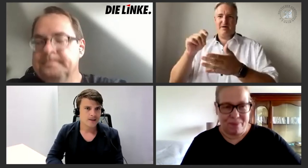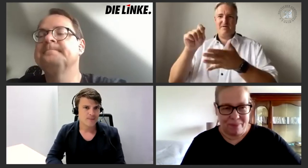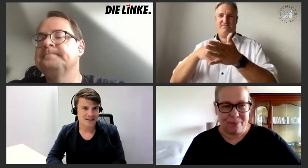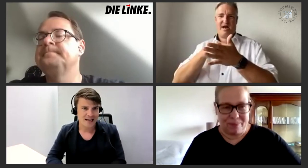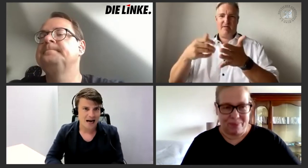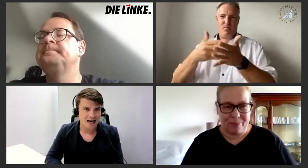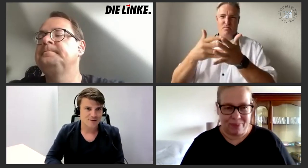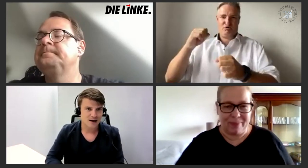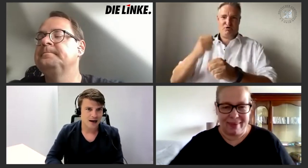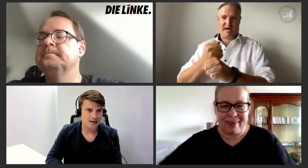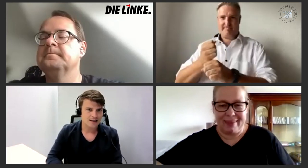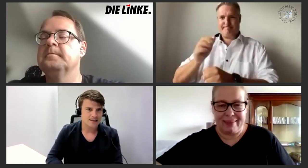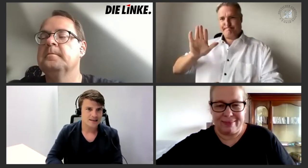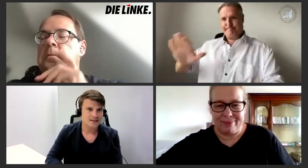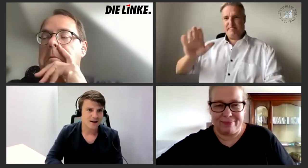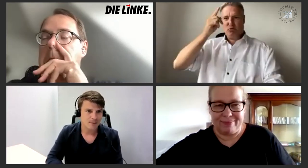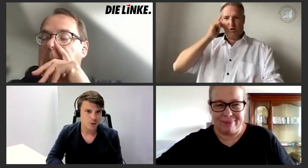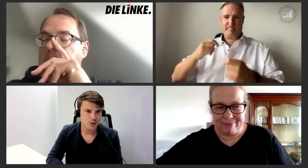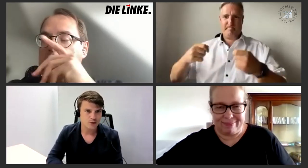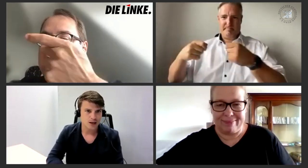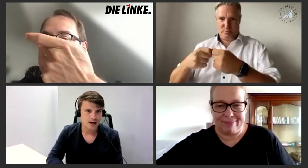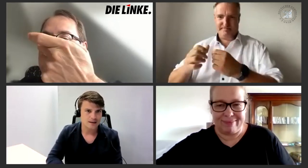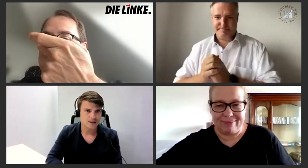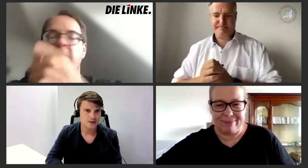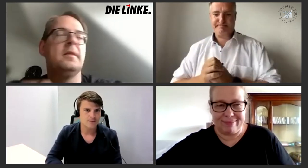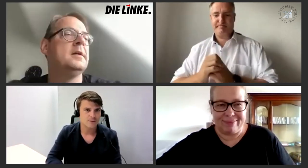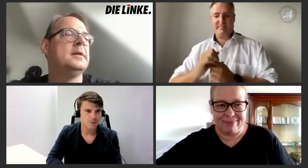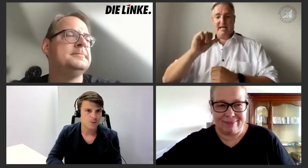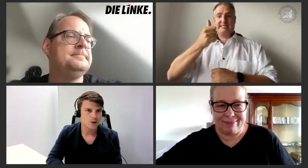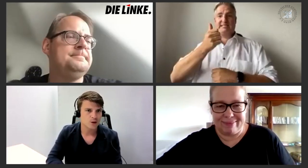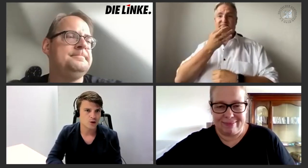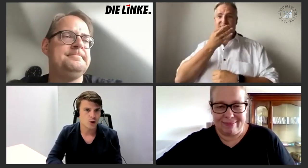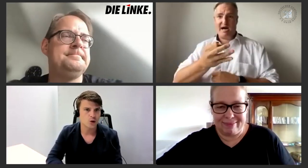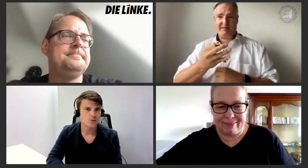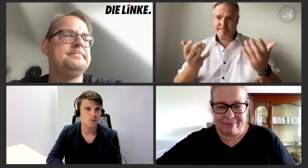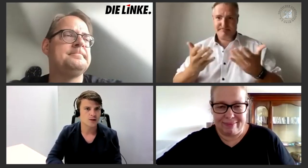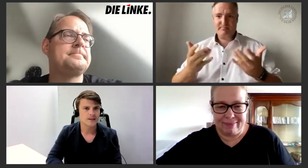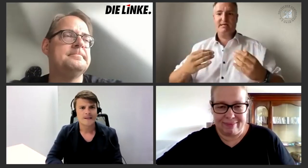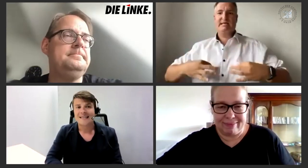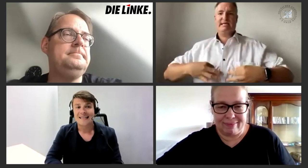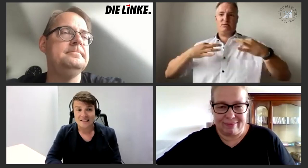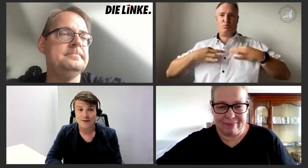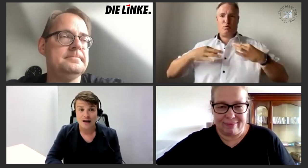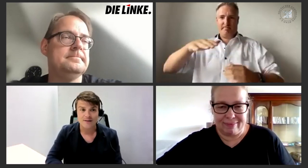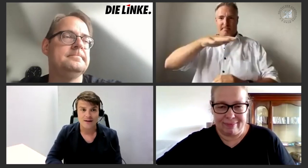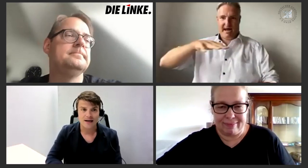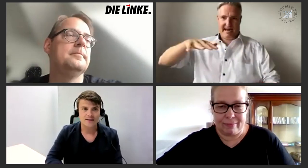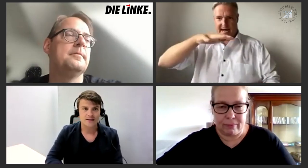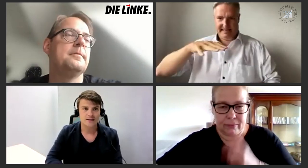jetzt geplant und hätten da acht Fragen. Das sind die Wahlprüfsteine vom Deutschen Gehörlosen-Bund.